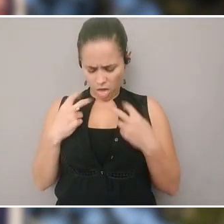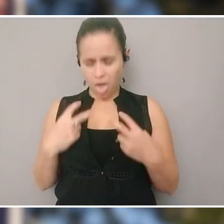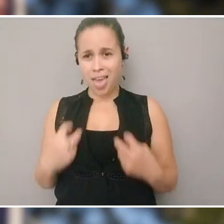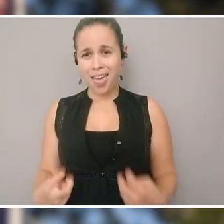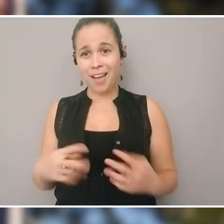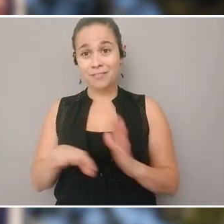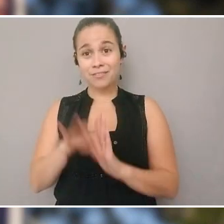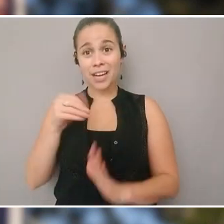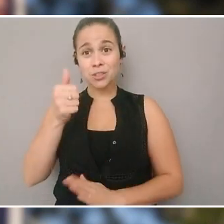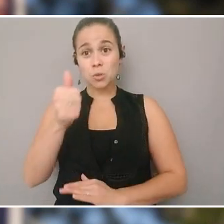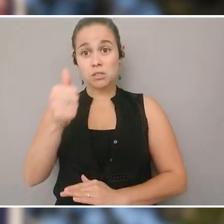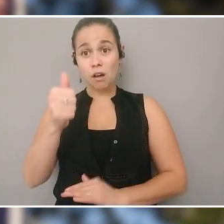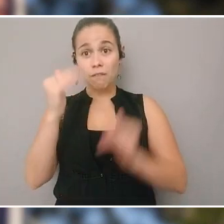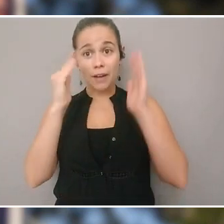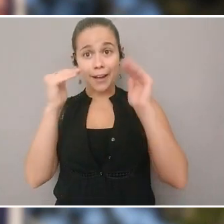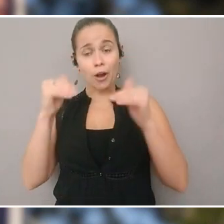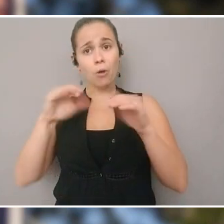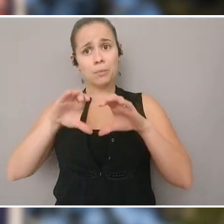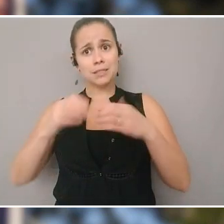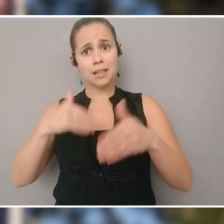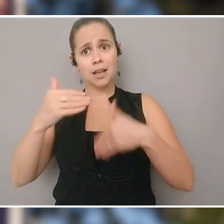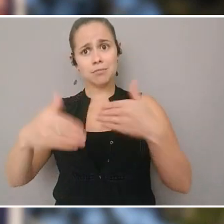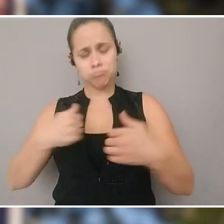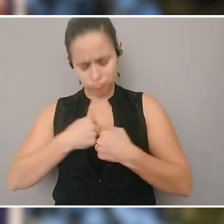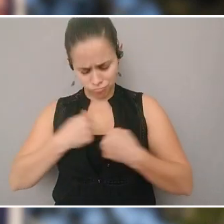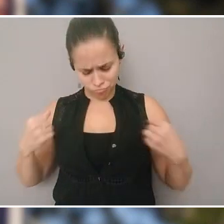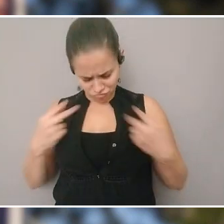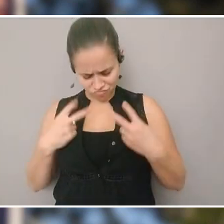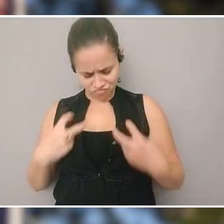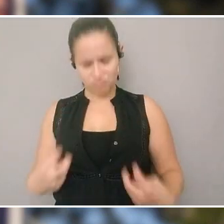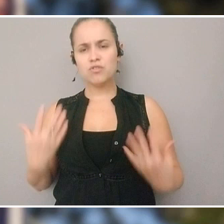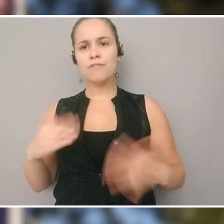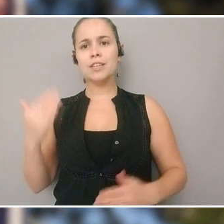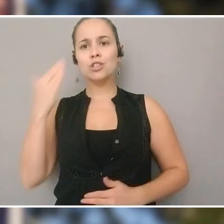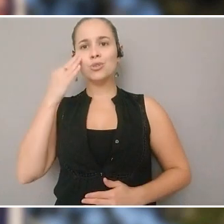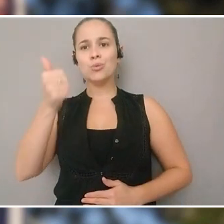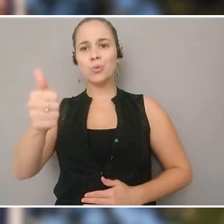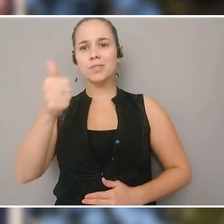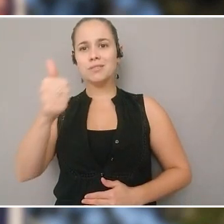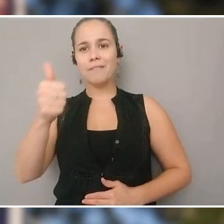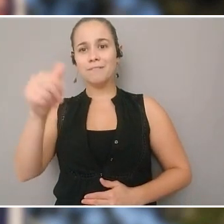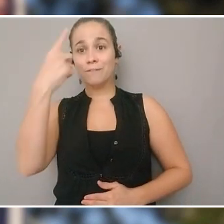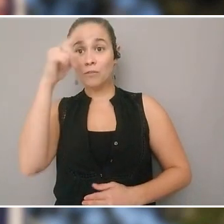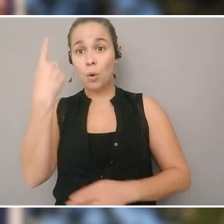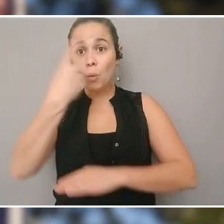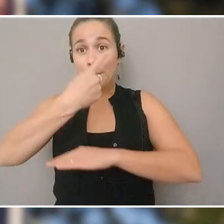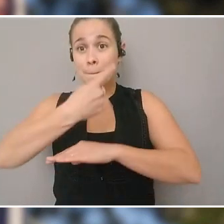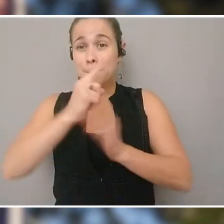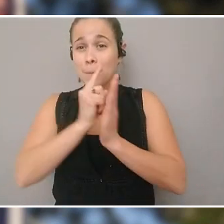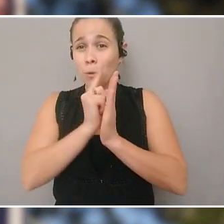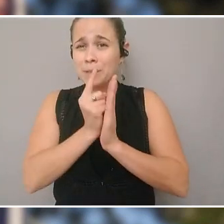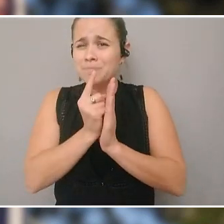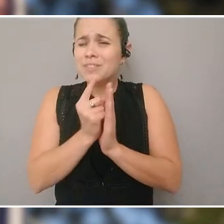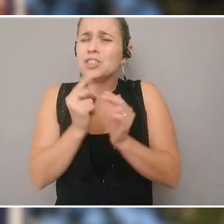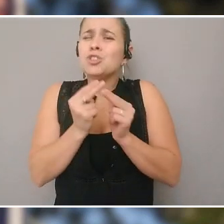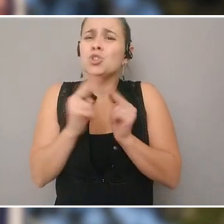sus estudios hagan llegado a conocerse a si mismo. De hecho